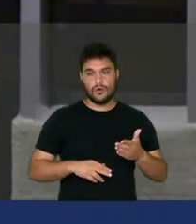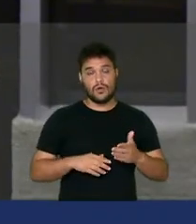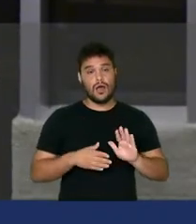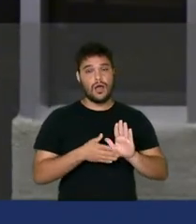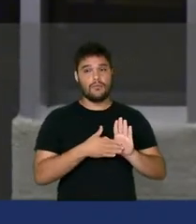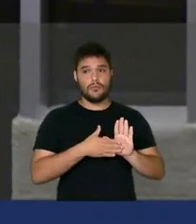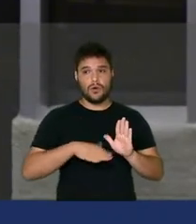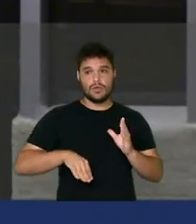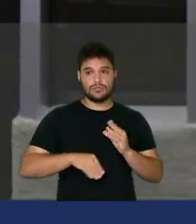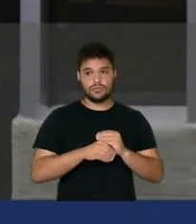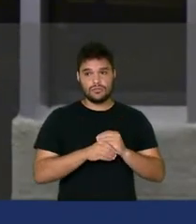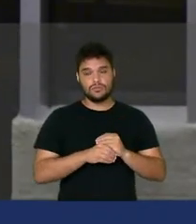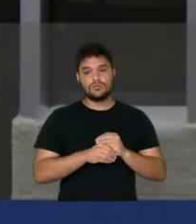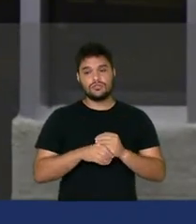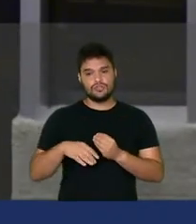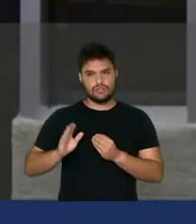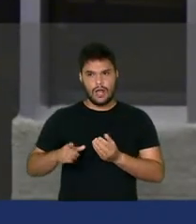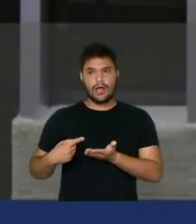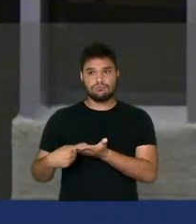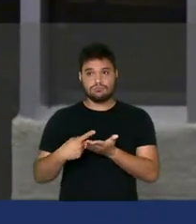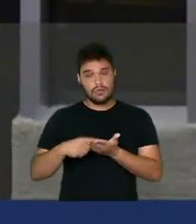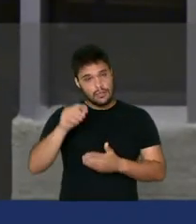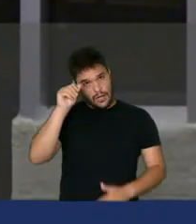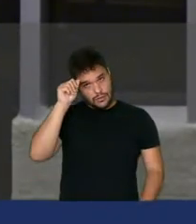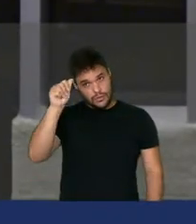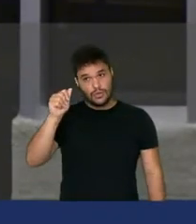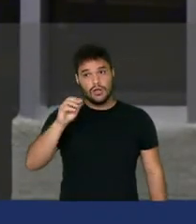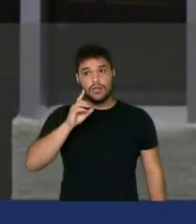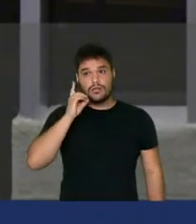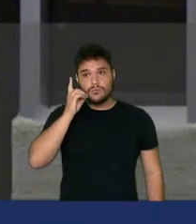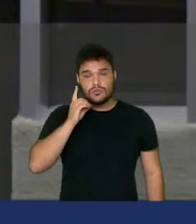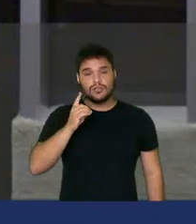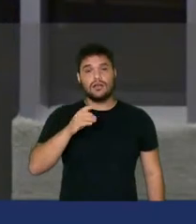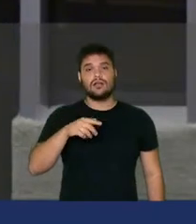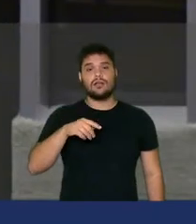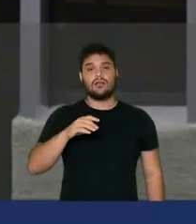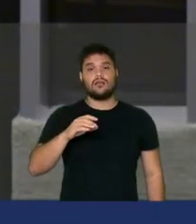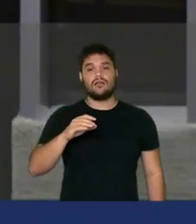AGREGADA AO MEU RELATÓRIO. A EMENDA NEGOCIADA DE AUTORIA DA DEPUTADA DIRETRIZES E